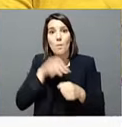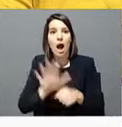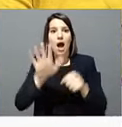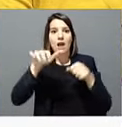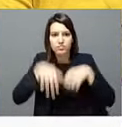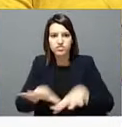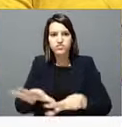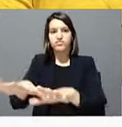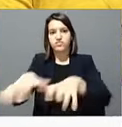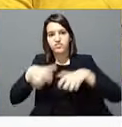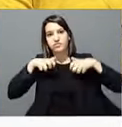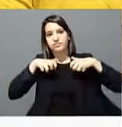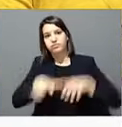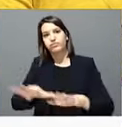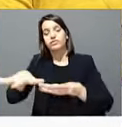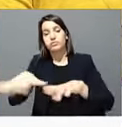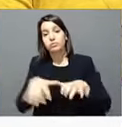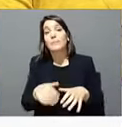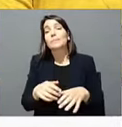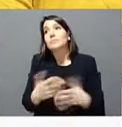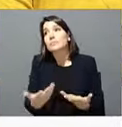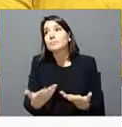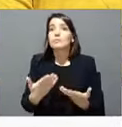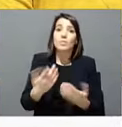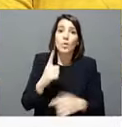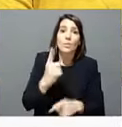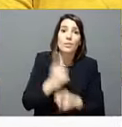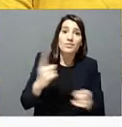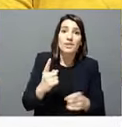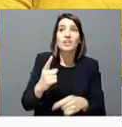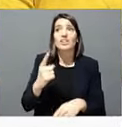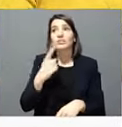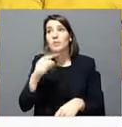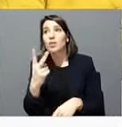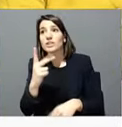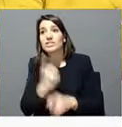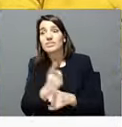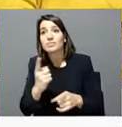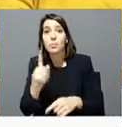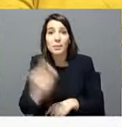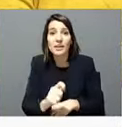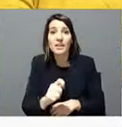ocasionalmente, pelo menos uma vez ou duas por mês, as praias estão cheias de